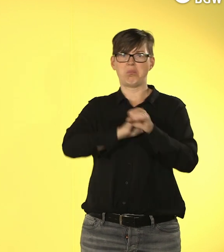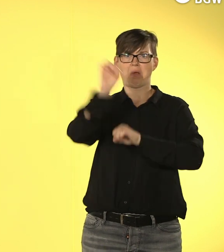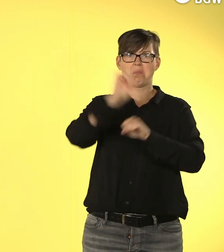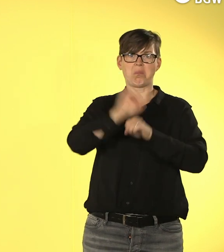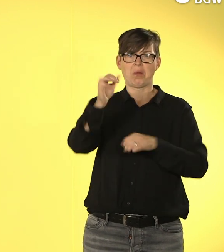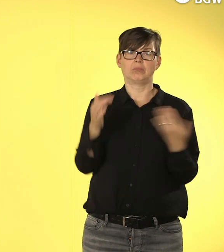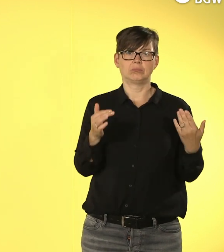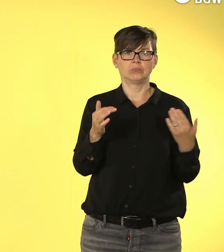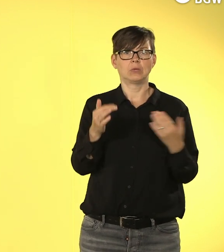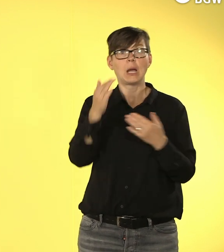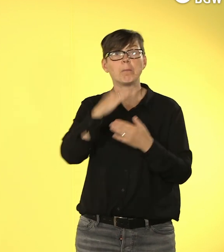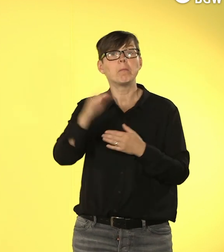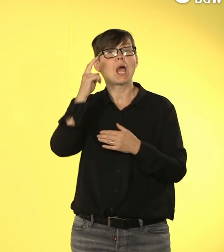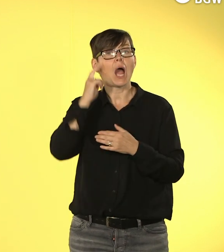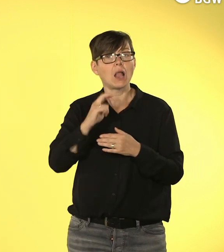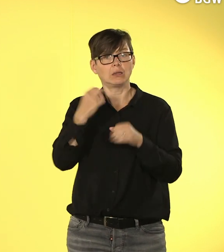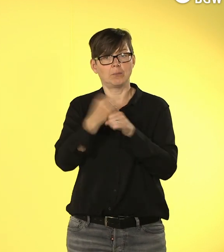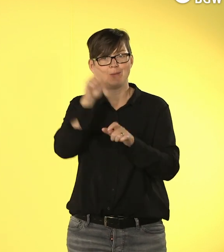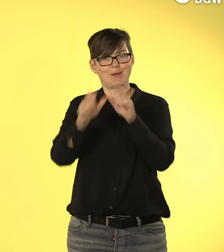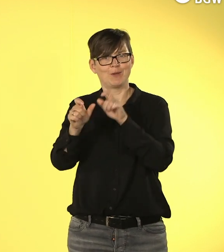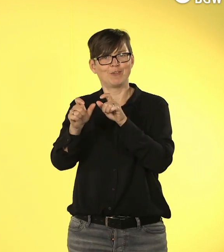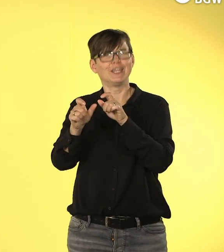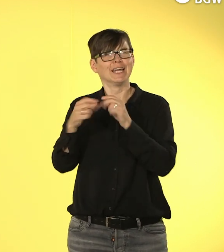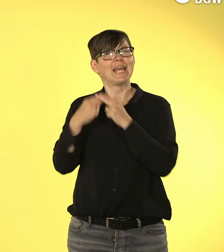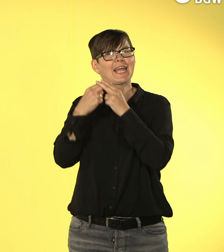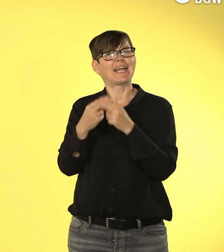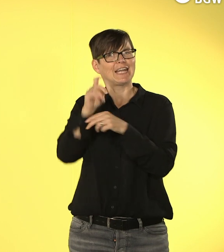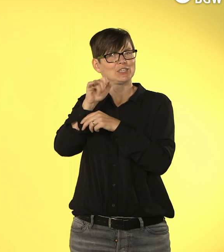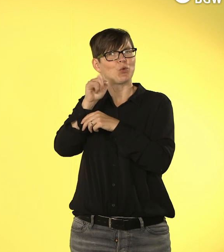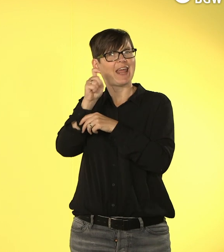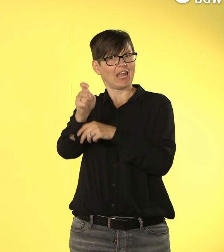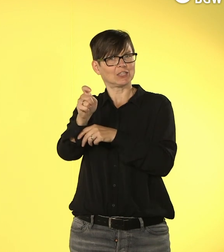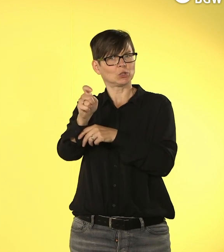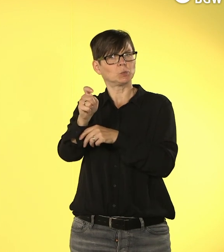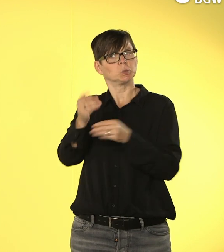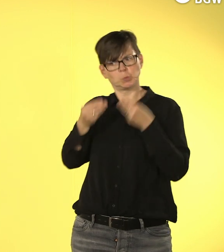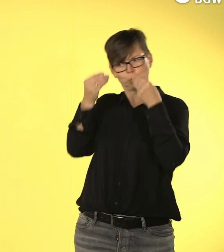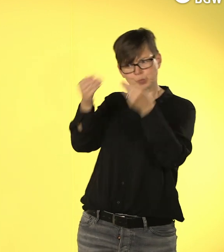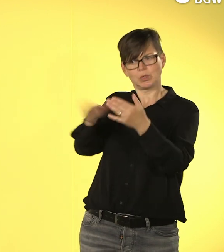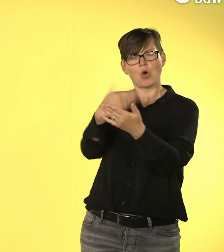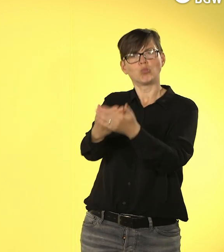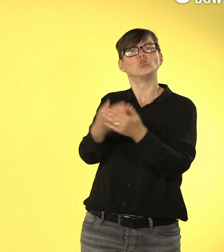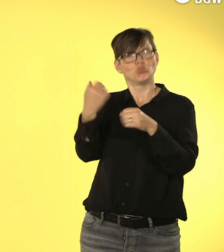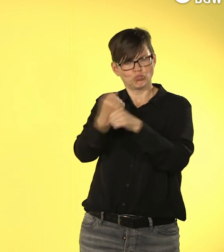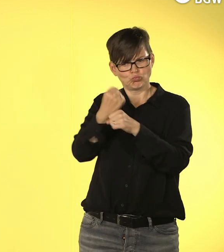Die Älteren, Generation X, setzen um, um später die Meinung mitzuteilen.